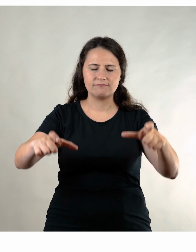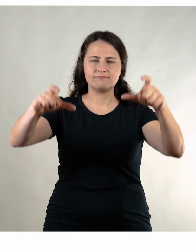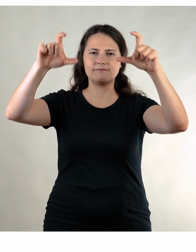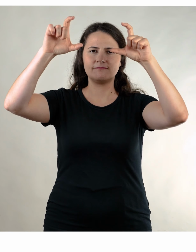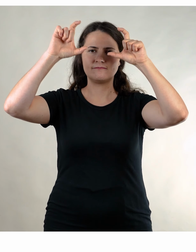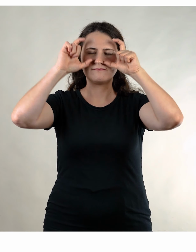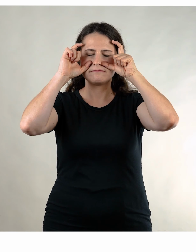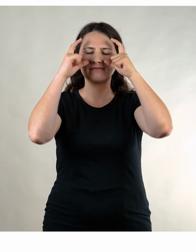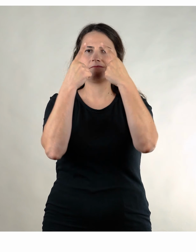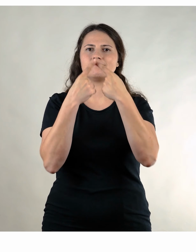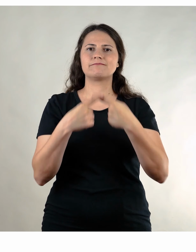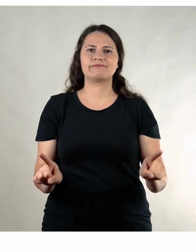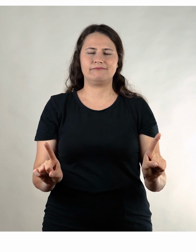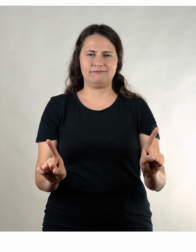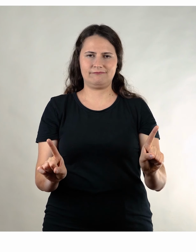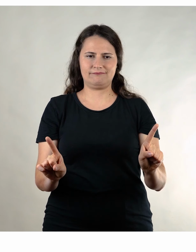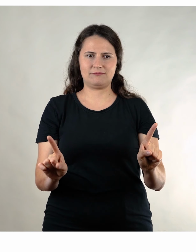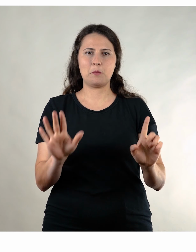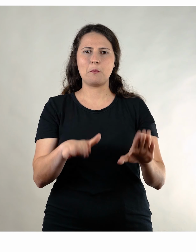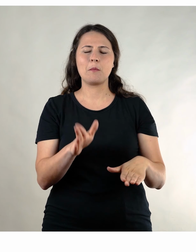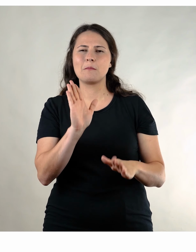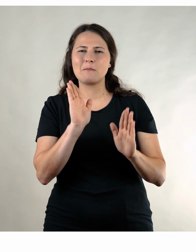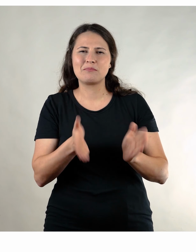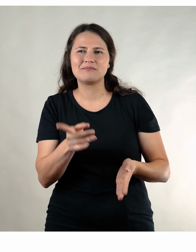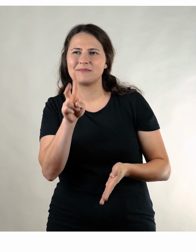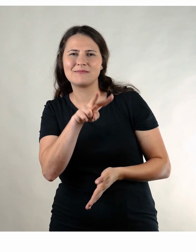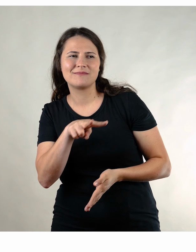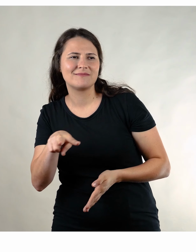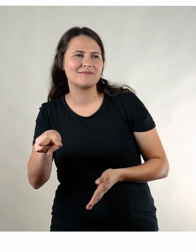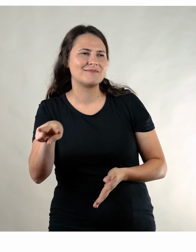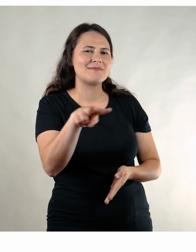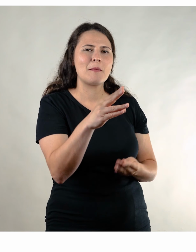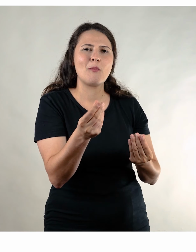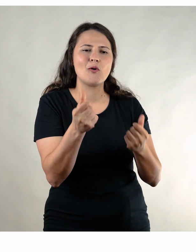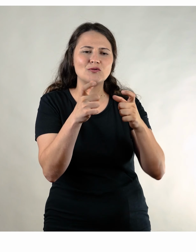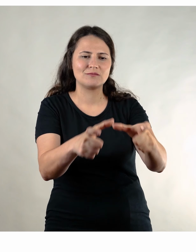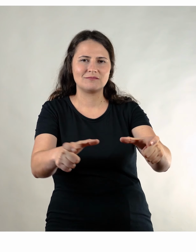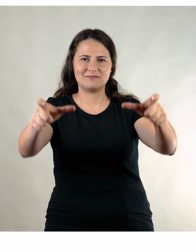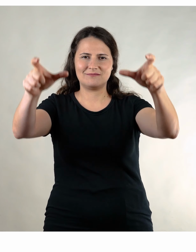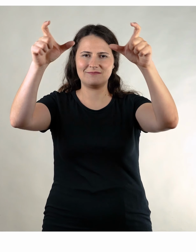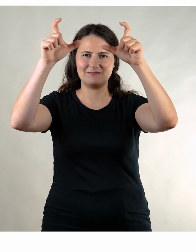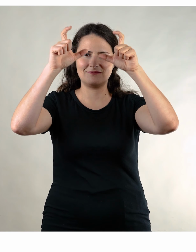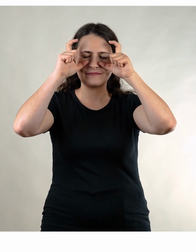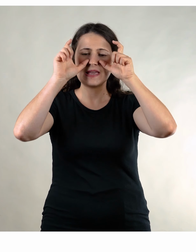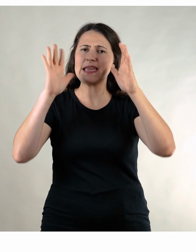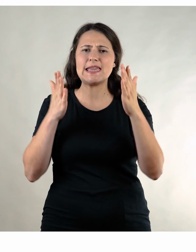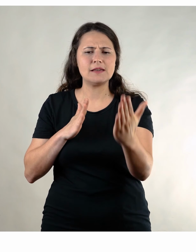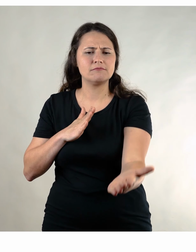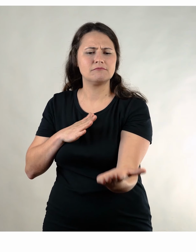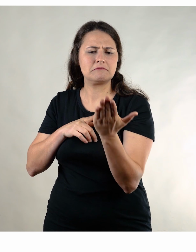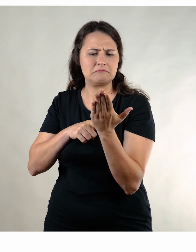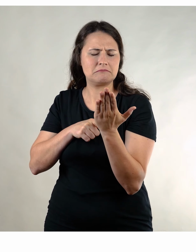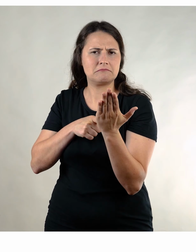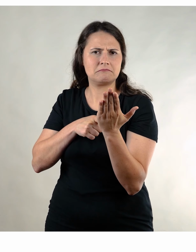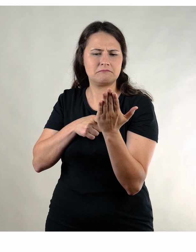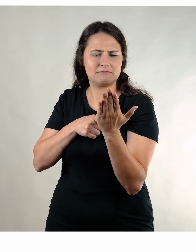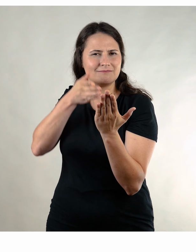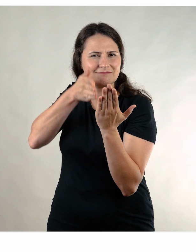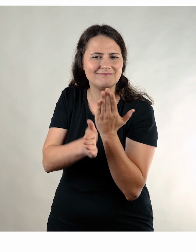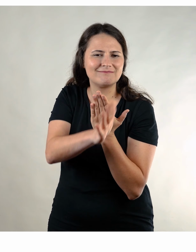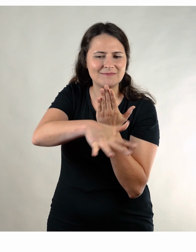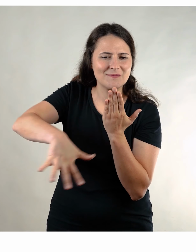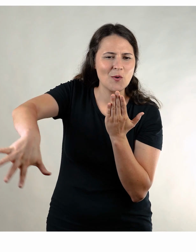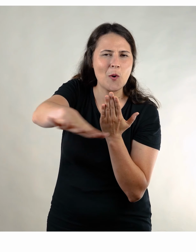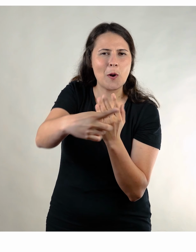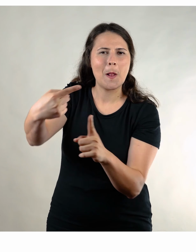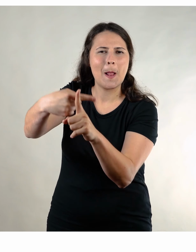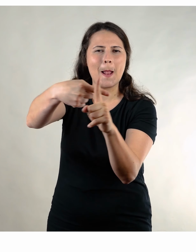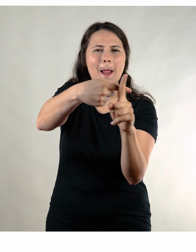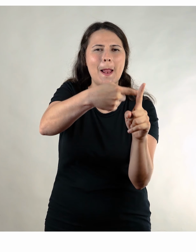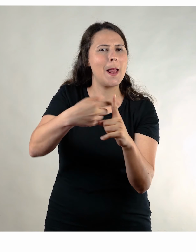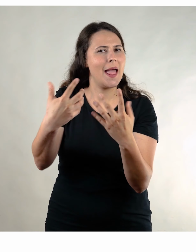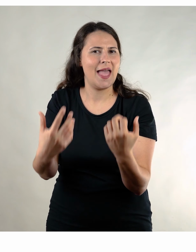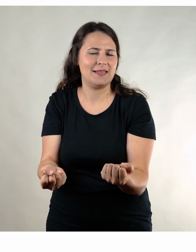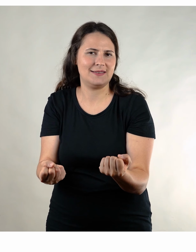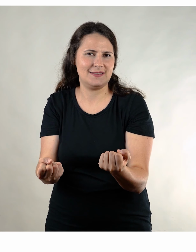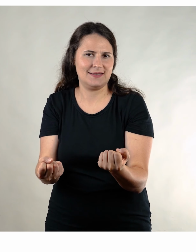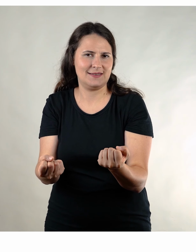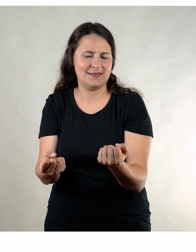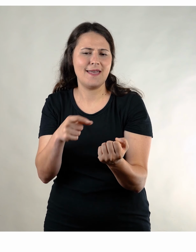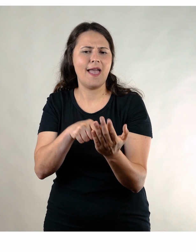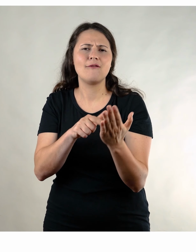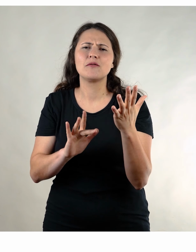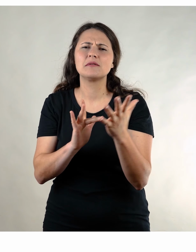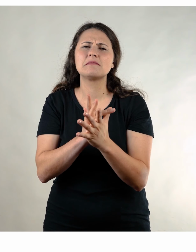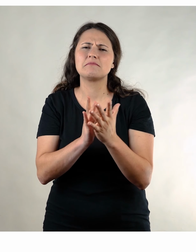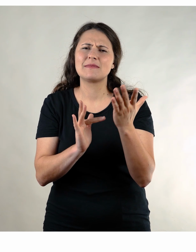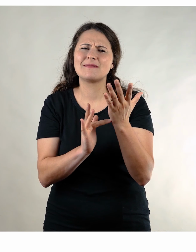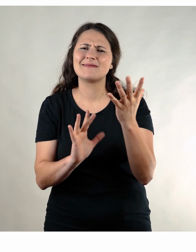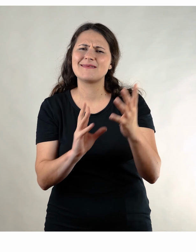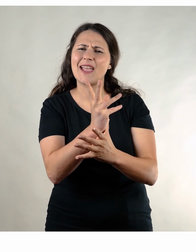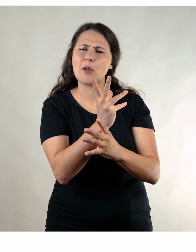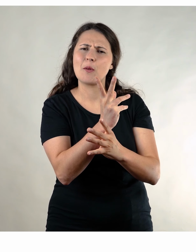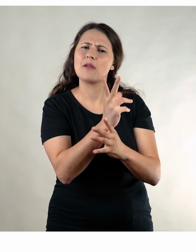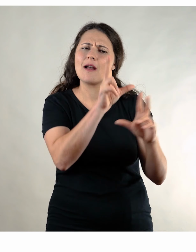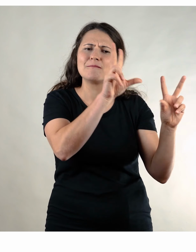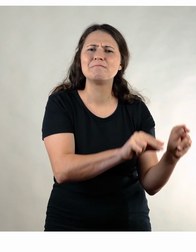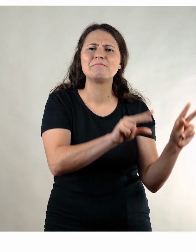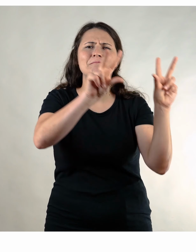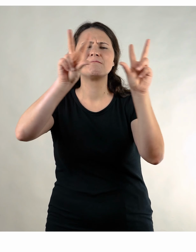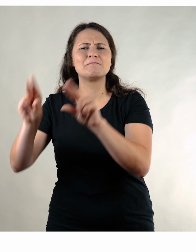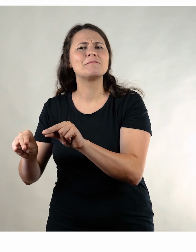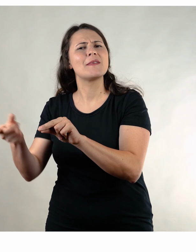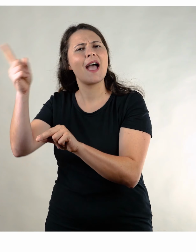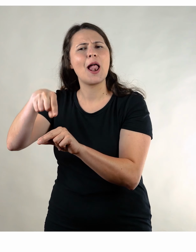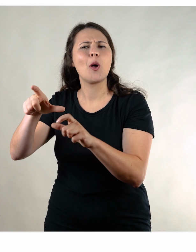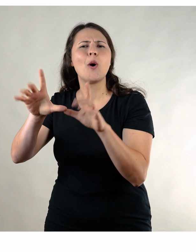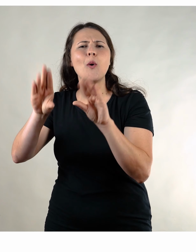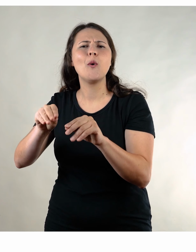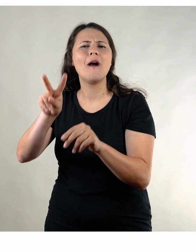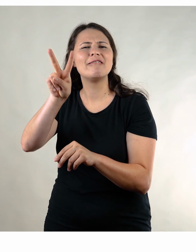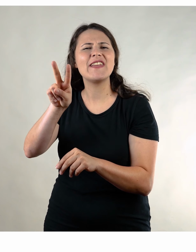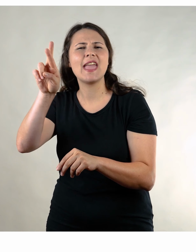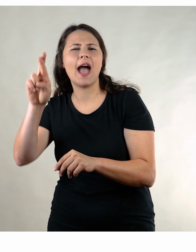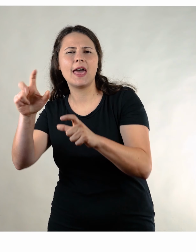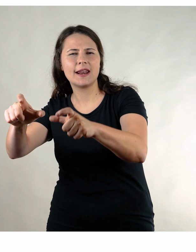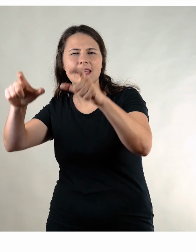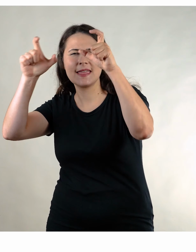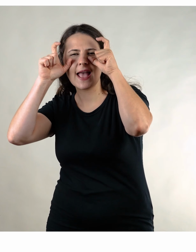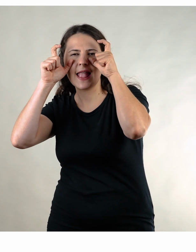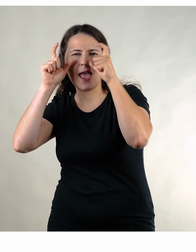Μπορούμε να παρατηρήσουμε το χώρο μέσω φορητής συσκευής. Η τεχνολογία αυτή έχει κάποιες ομοιότητες με την εικονική πραγματικότητα.